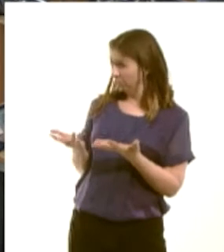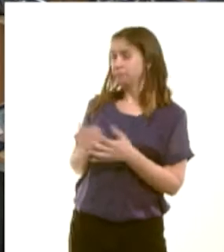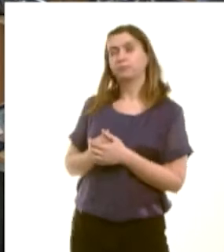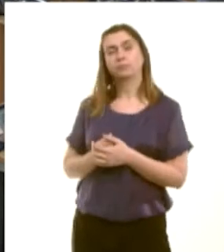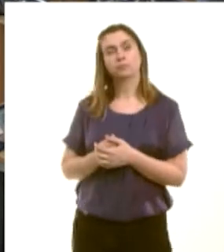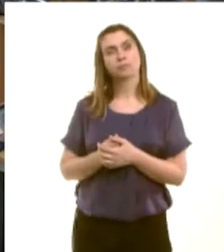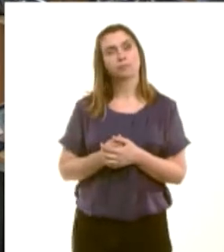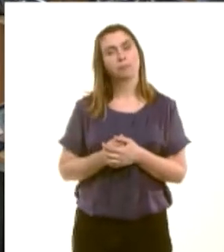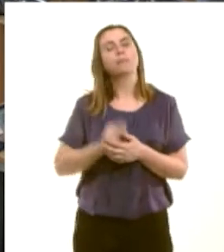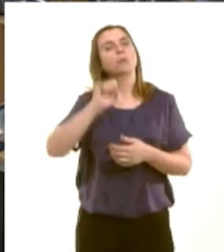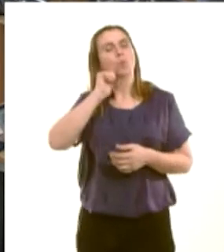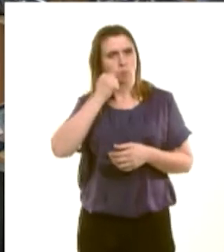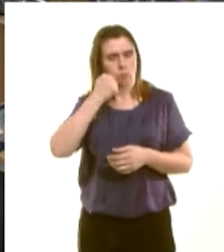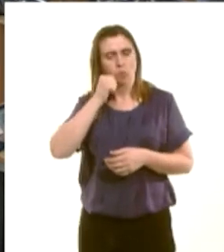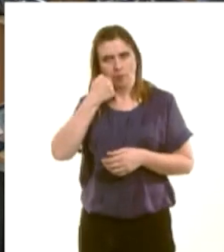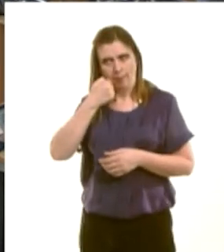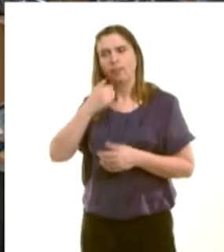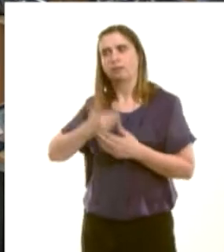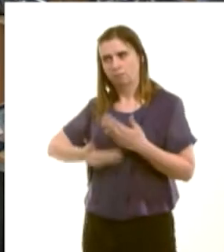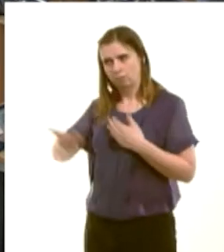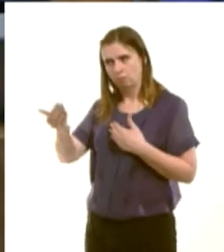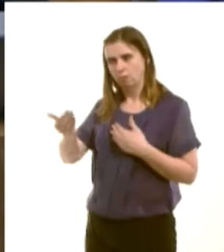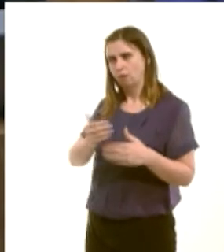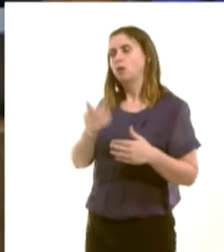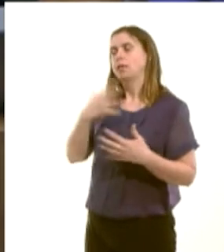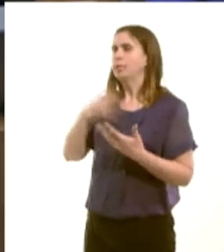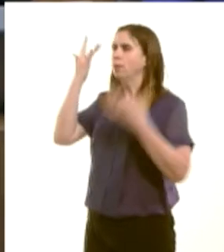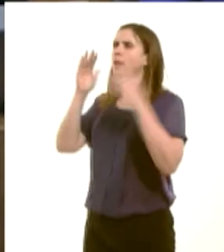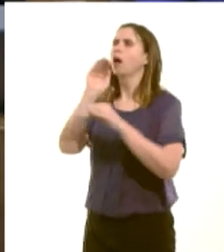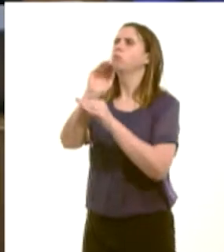Carwyn Jones: Gwnawn ni, wrth gwrs, ac maeín rhaid inni ystyried hefyd beth syín cael